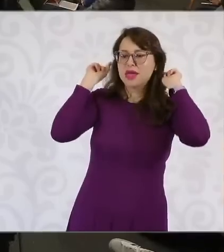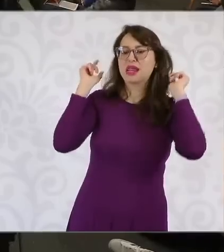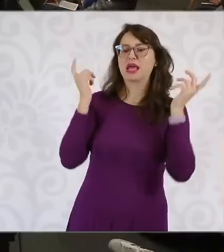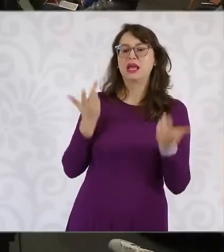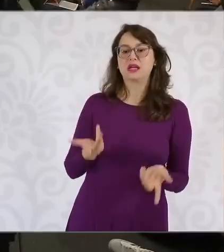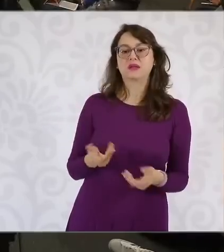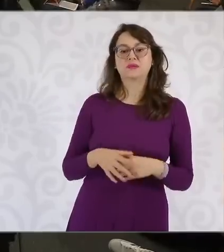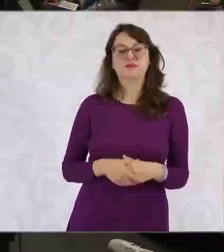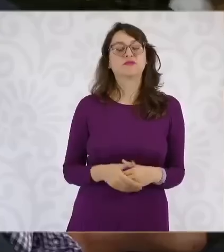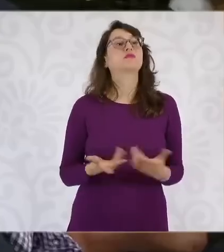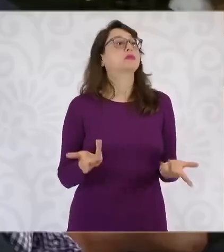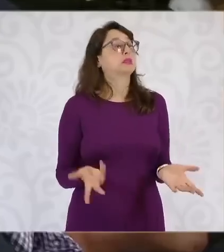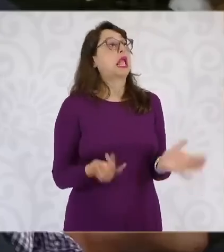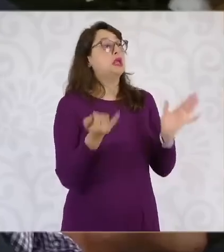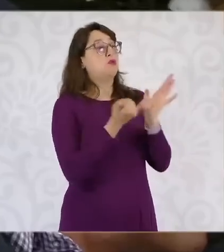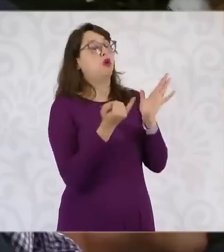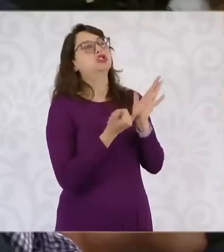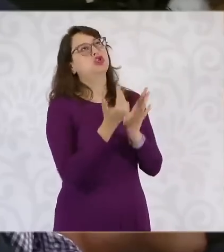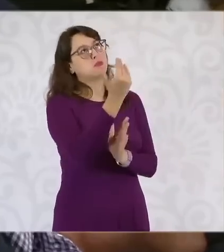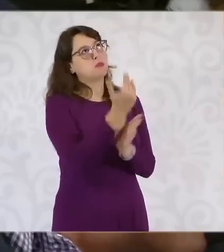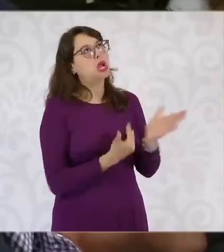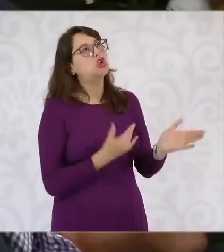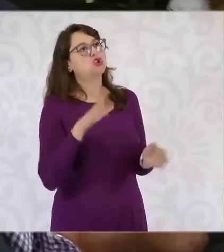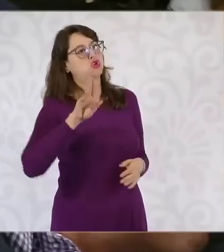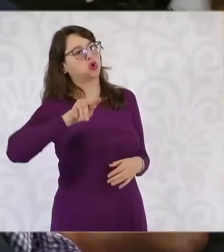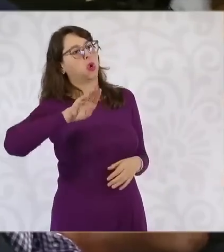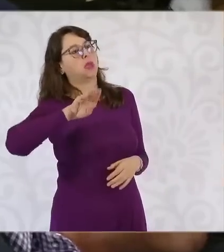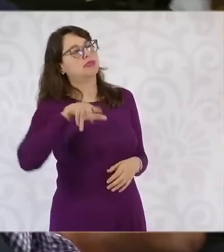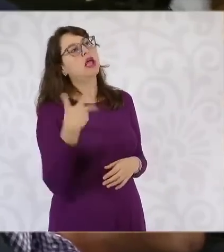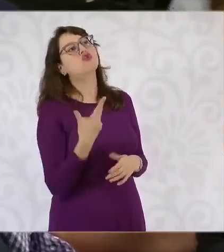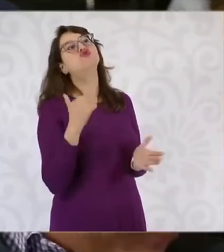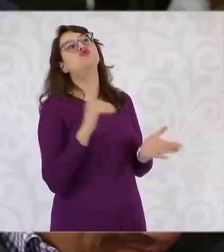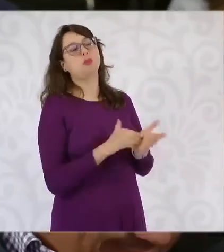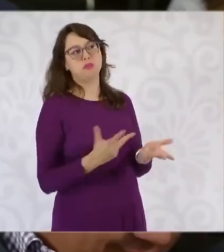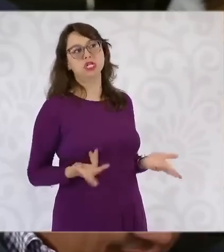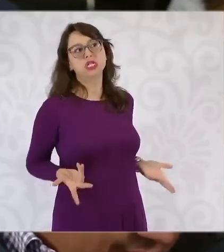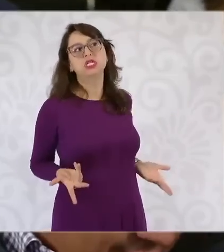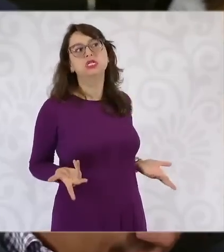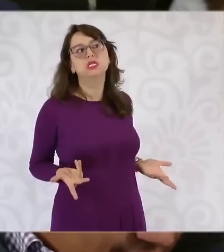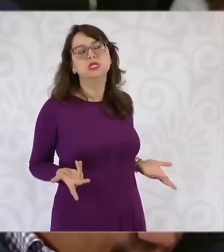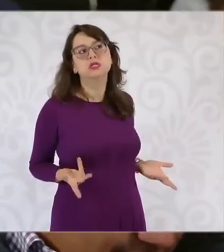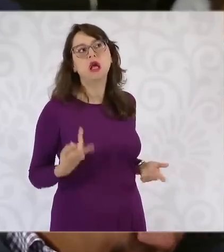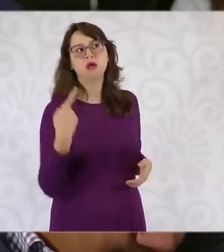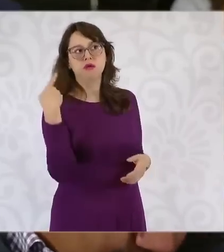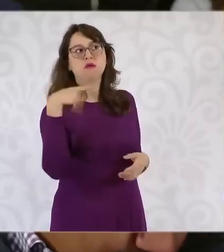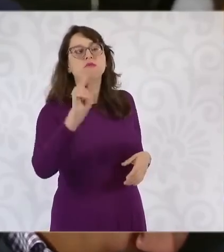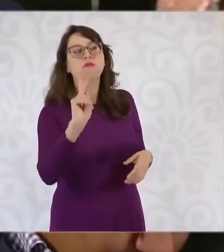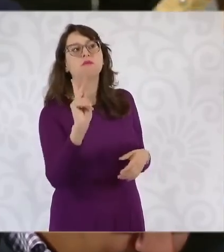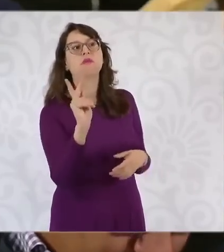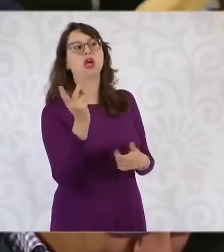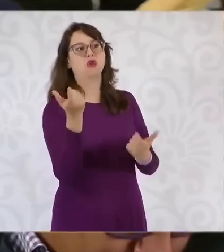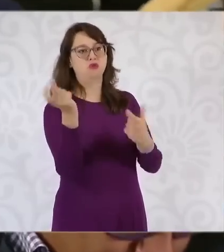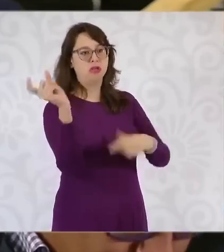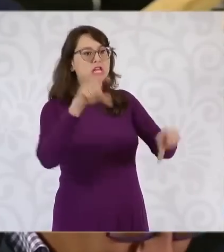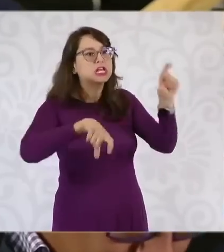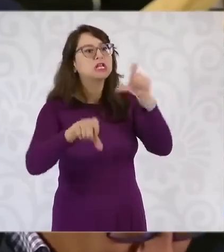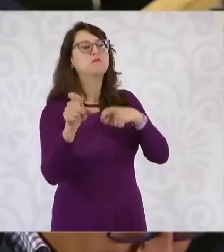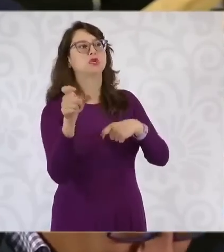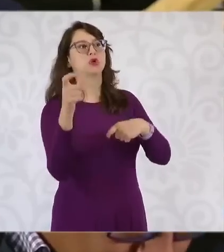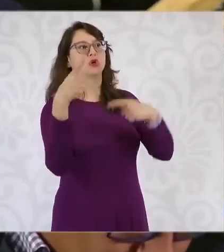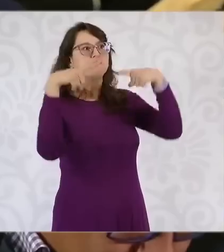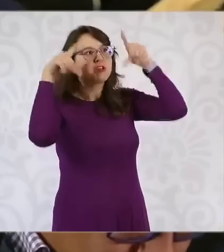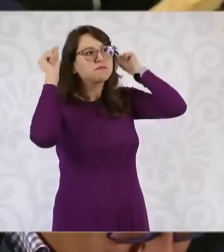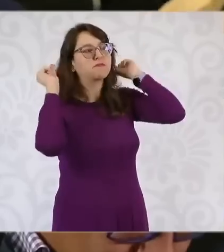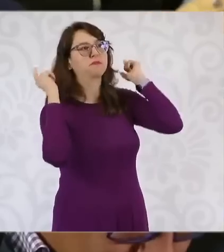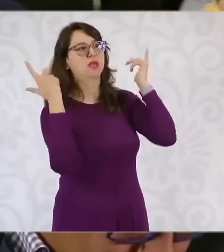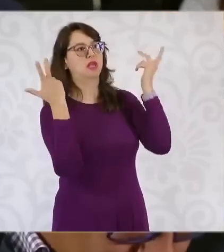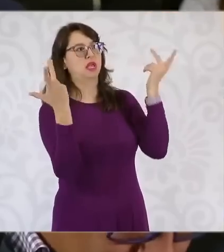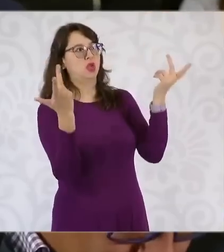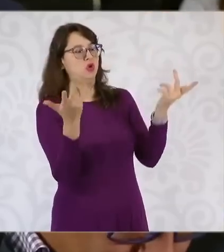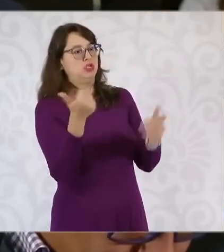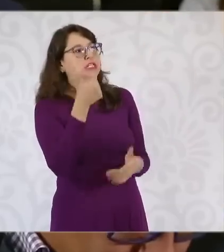como en 98 eh pero los pero los químicos eh los enfermeros la g el hay gente que gana 6000 pesos